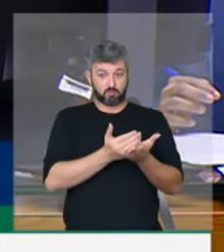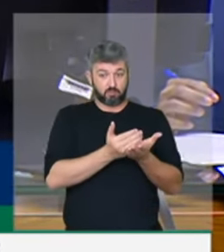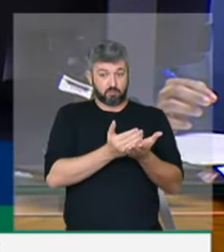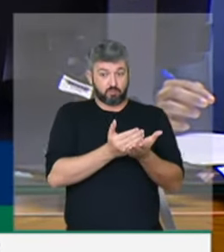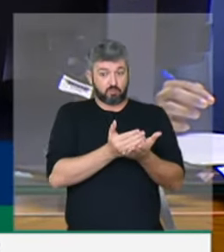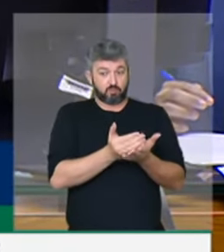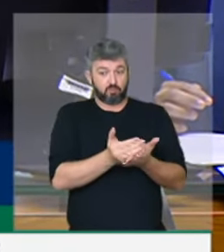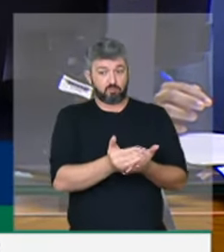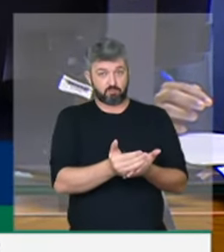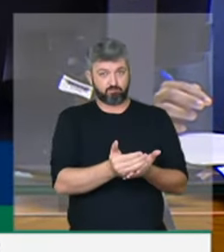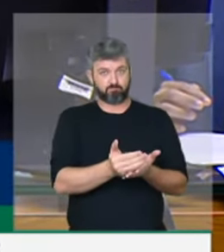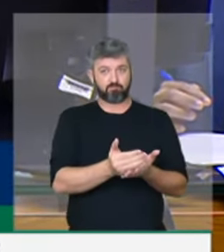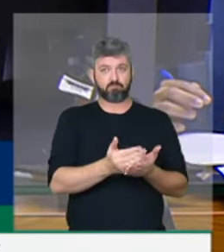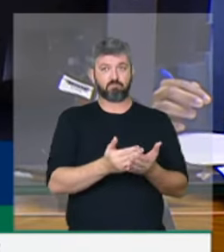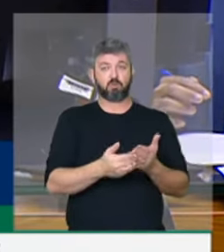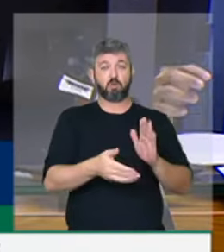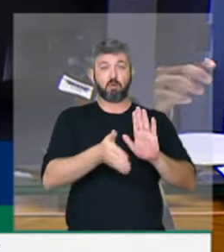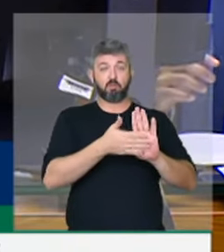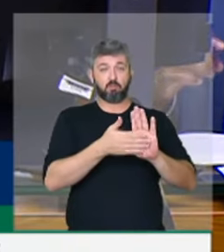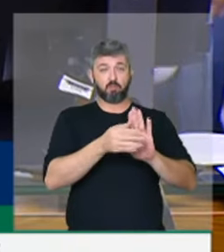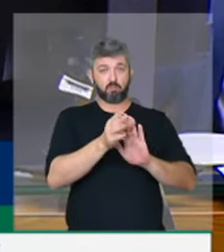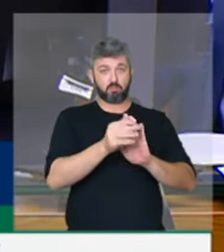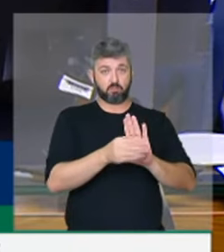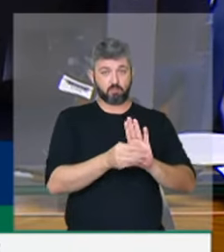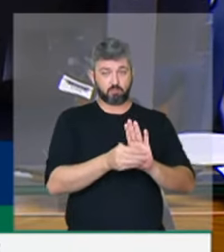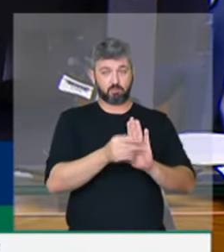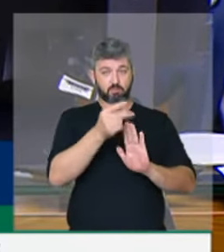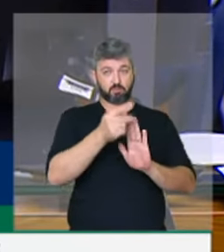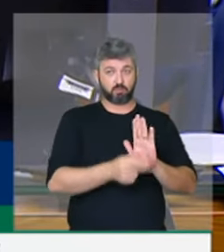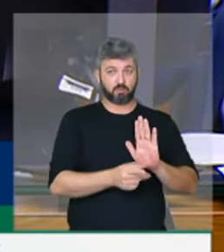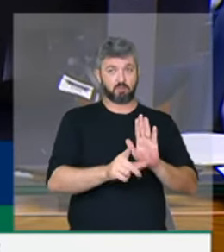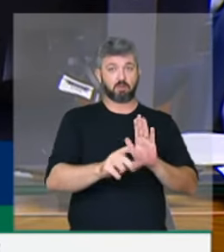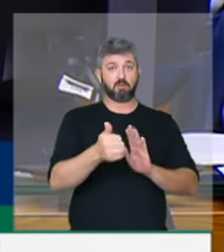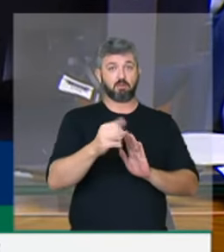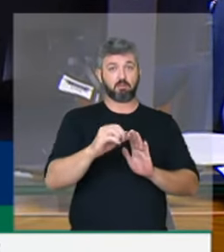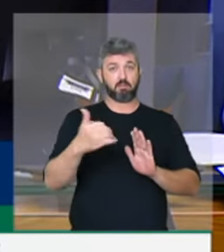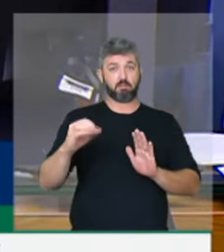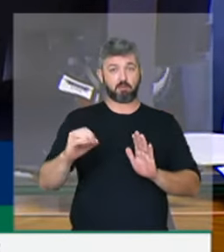INICIARMOS O MÉRITO DO PROJETO DAS DEZ PASSAR AQUI ALGUMAS CONSIDERAÇÕES A